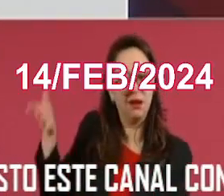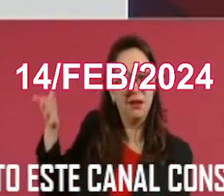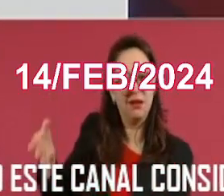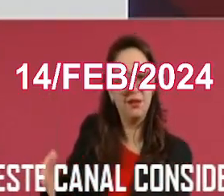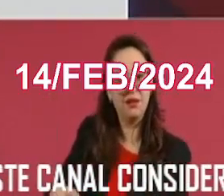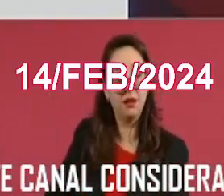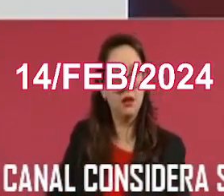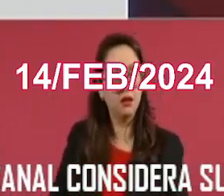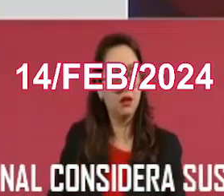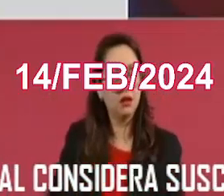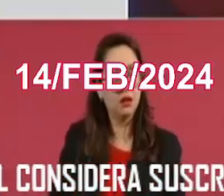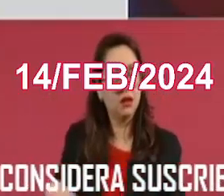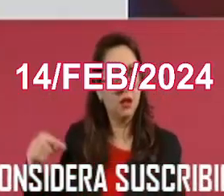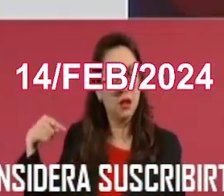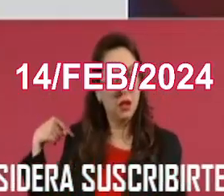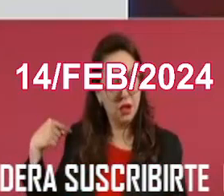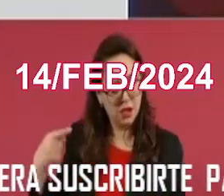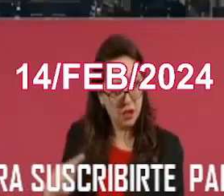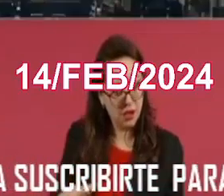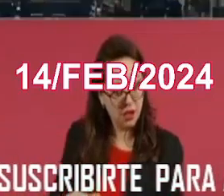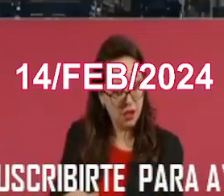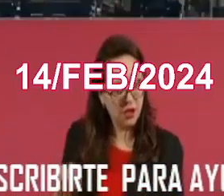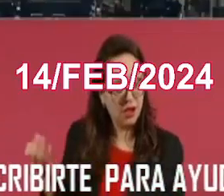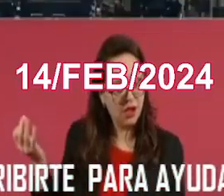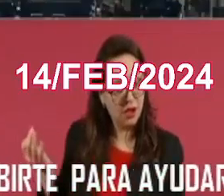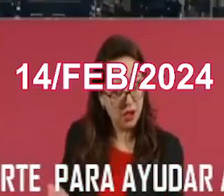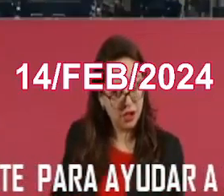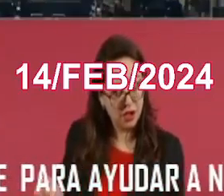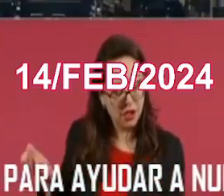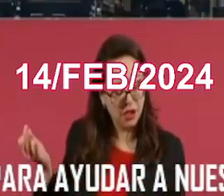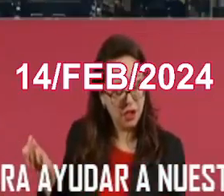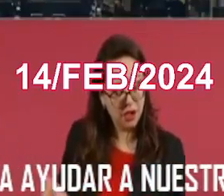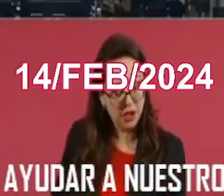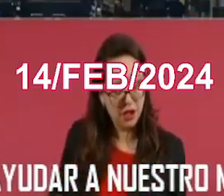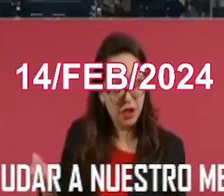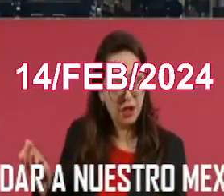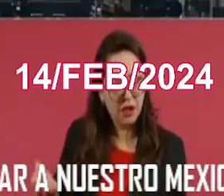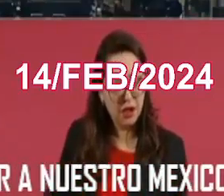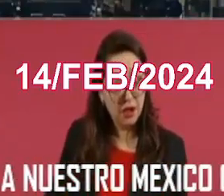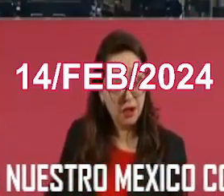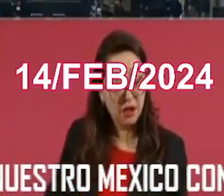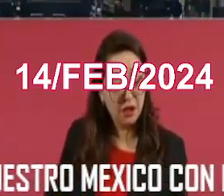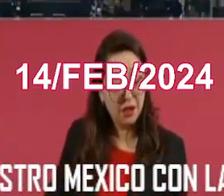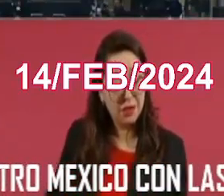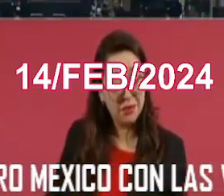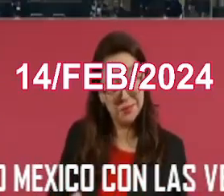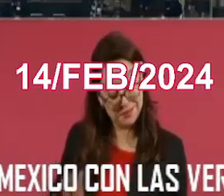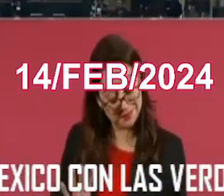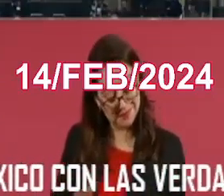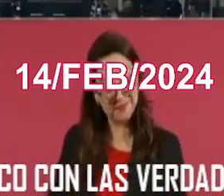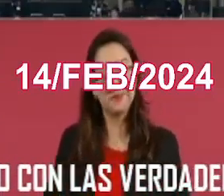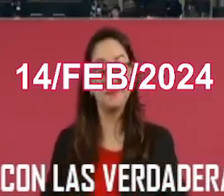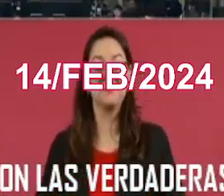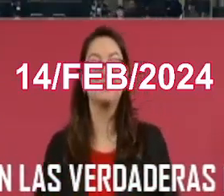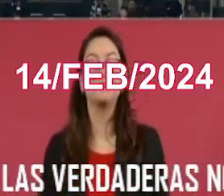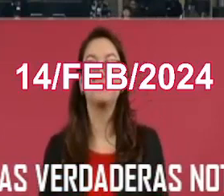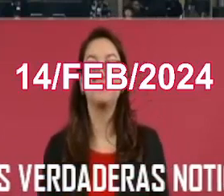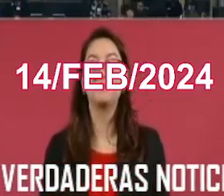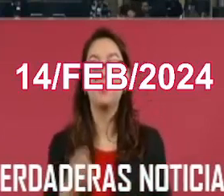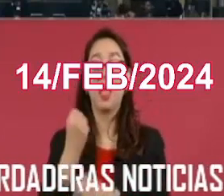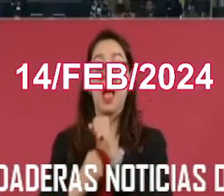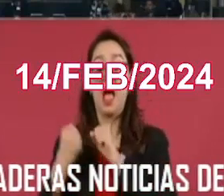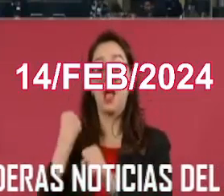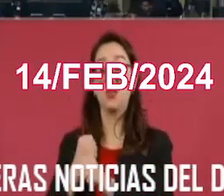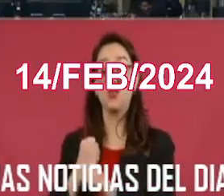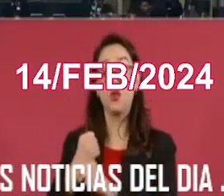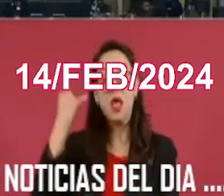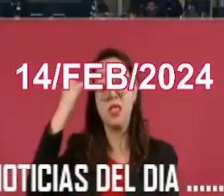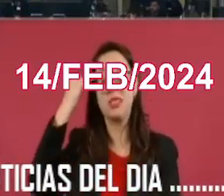suena 1924 el jefe del departamento de